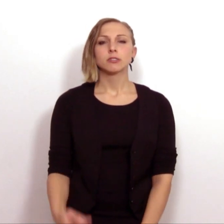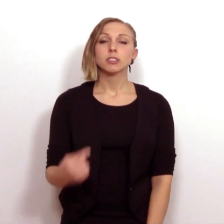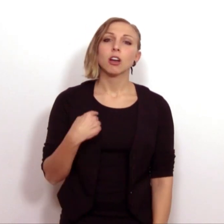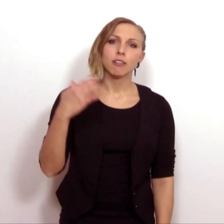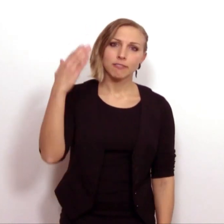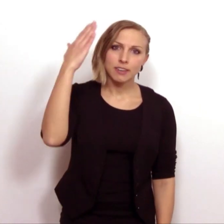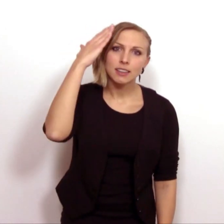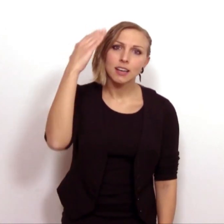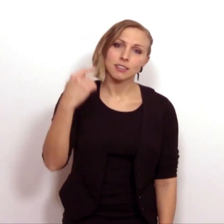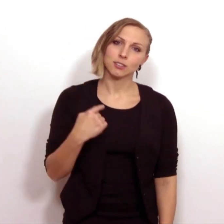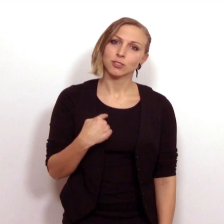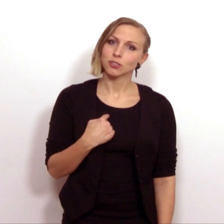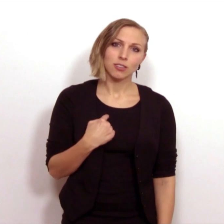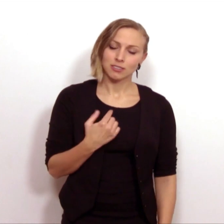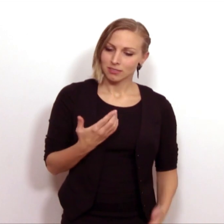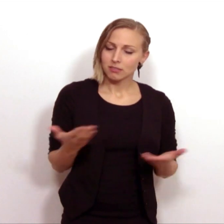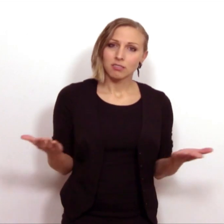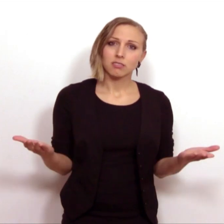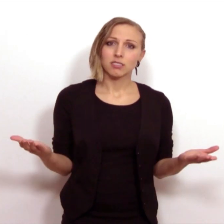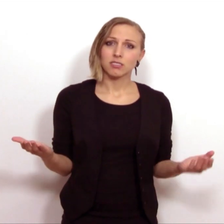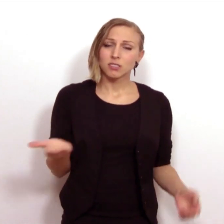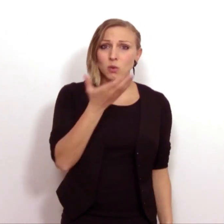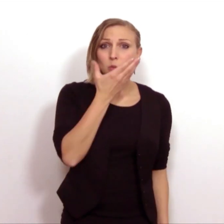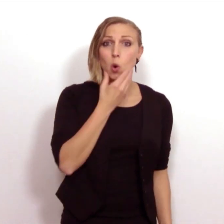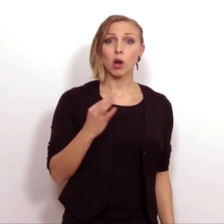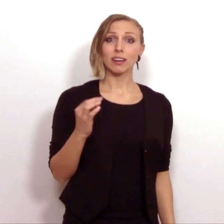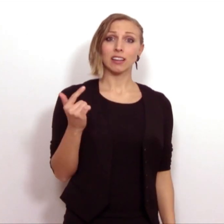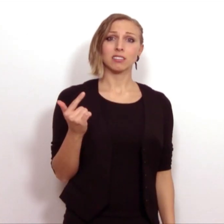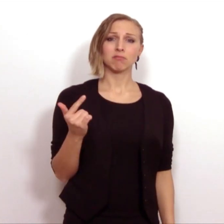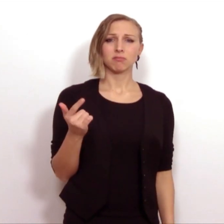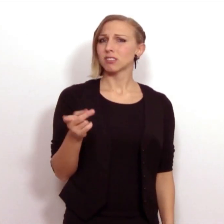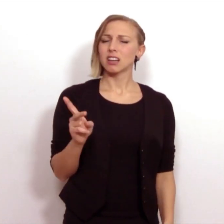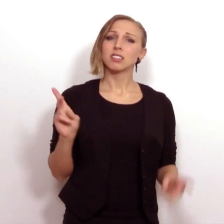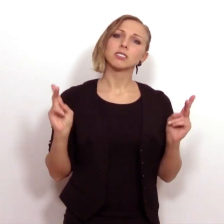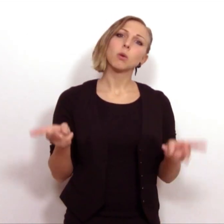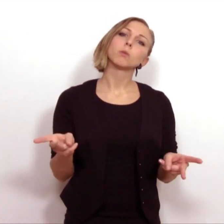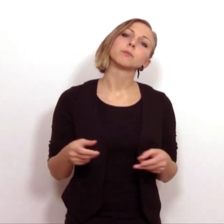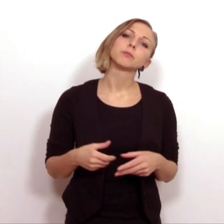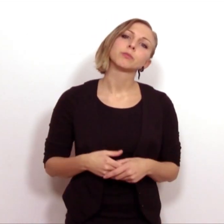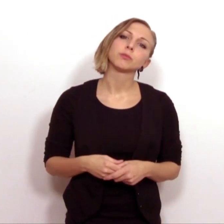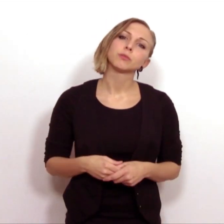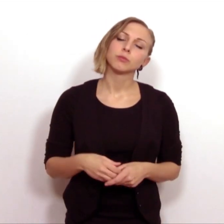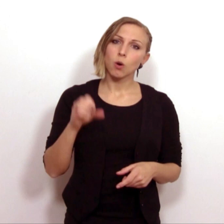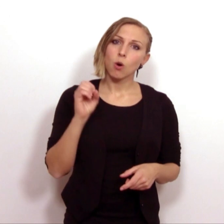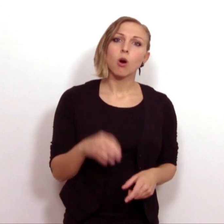Jag vet att jag inte är nån skönhet eller så.